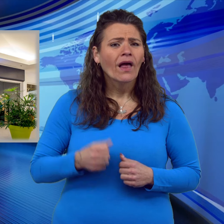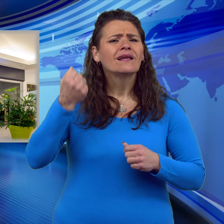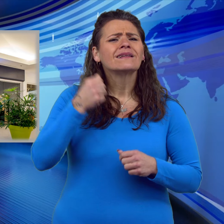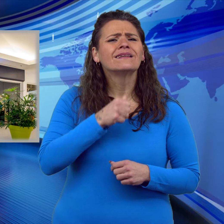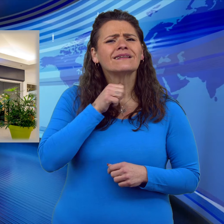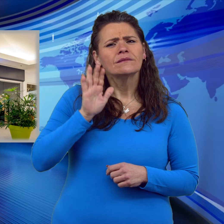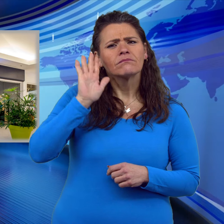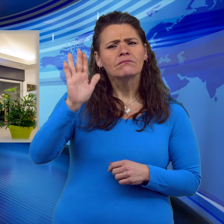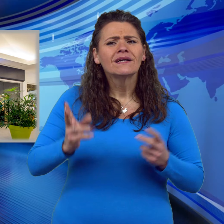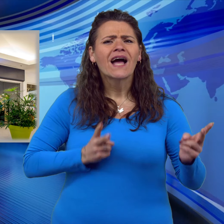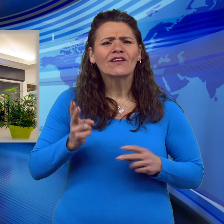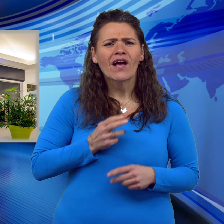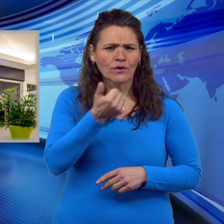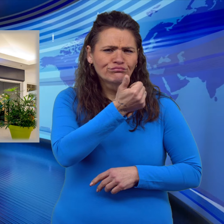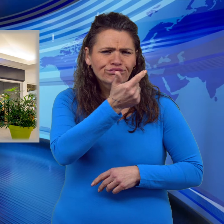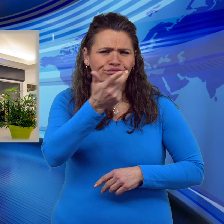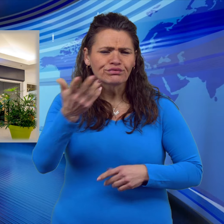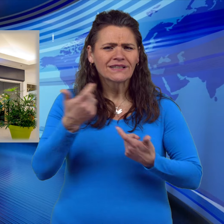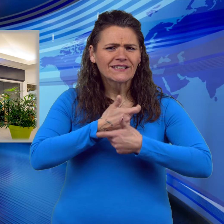A szolgáltató további kedvezményekről